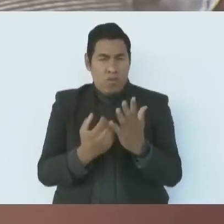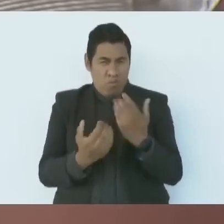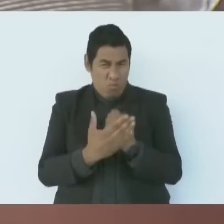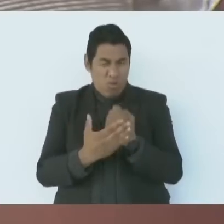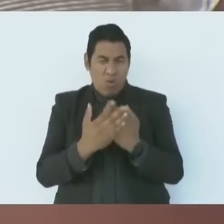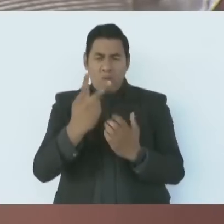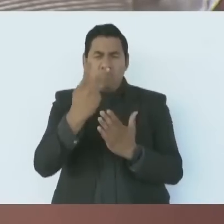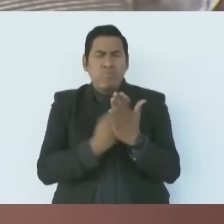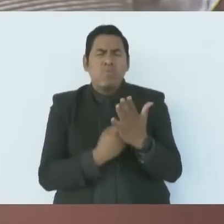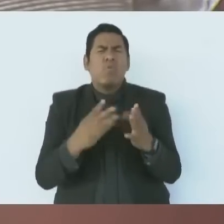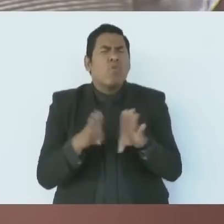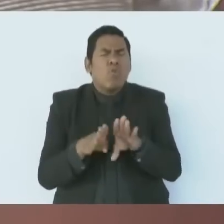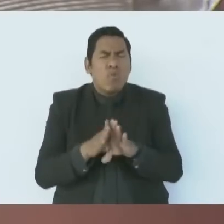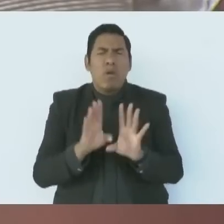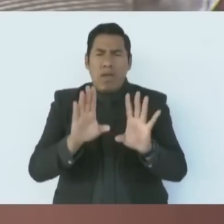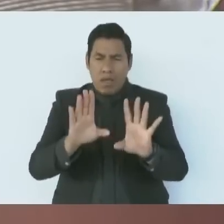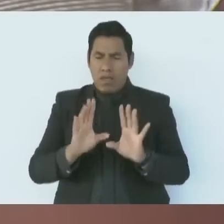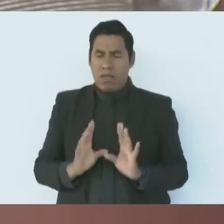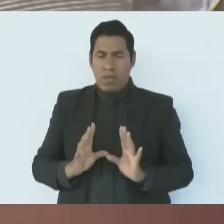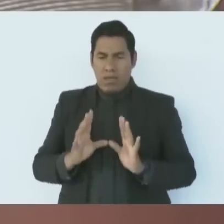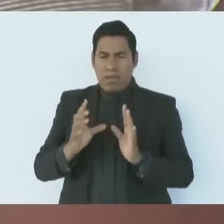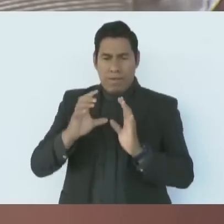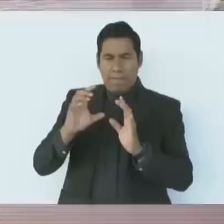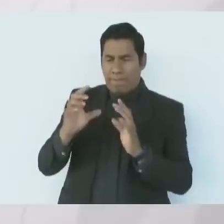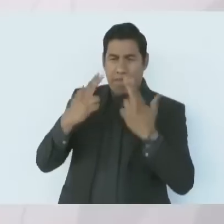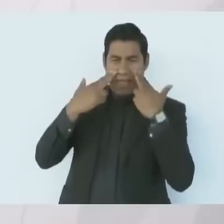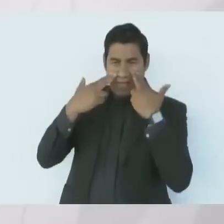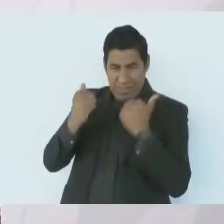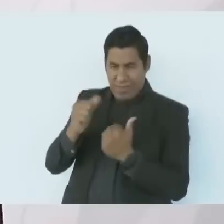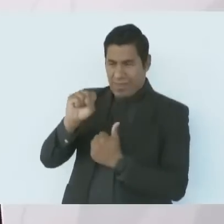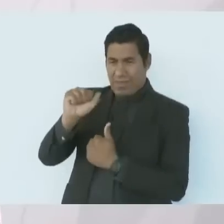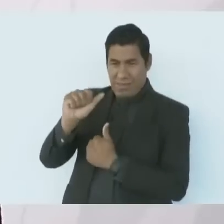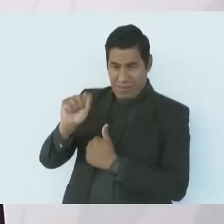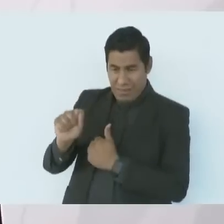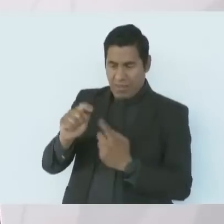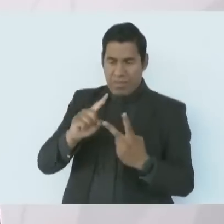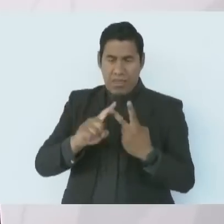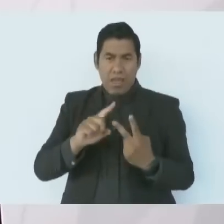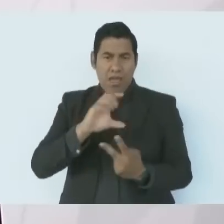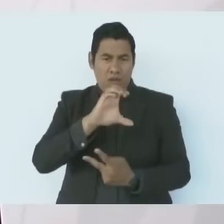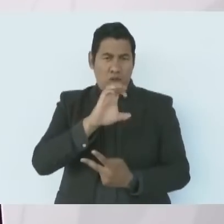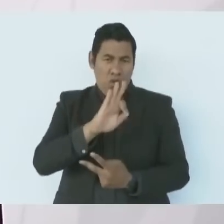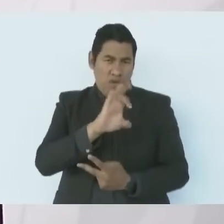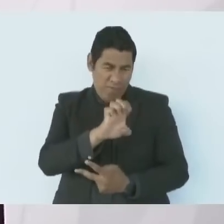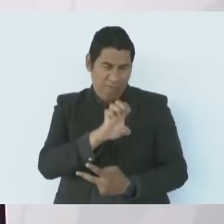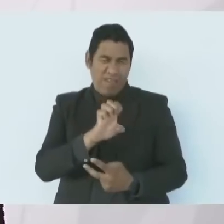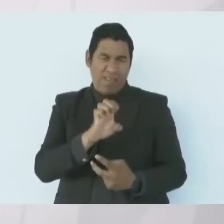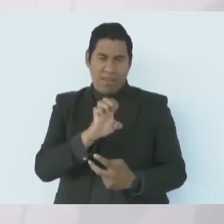trabajo conjunto entre la Secretaría de Hacienda la Comisión Nacional Federal de Electricidad y el